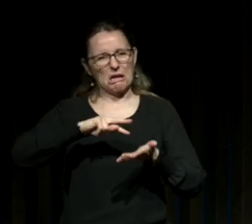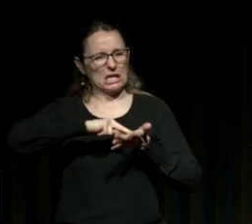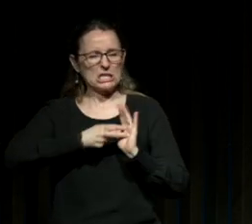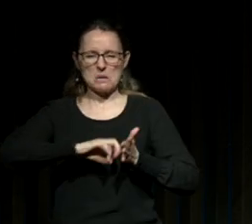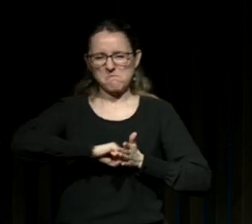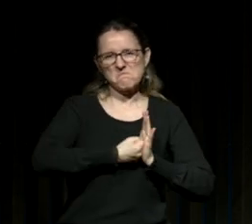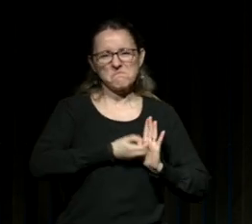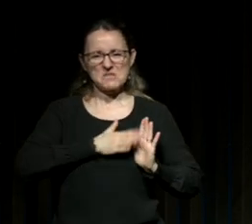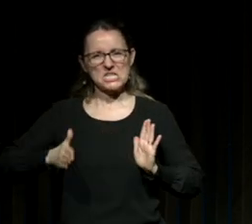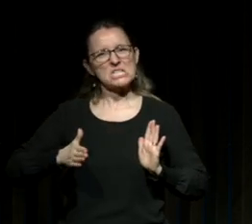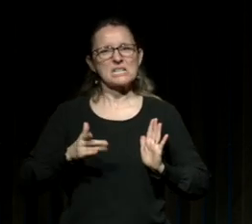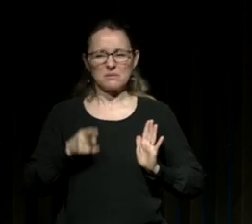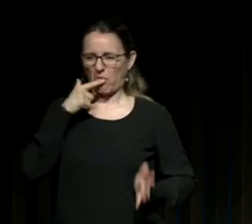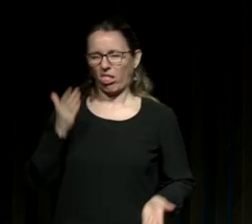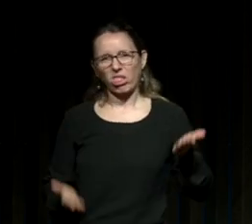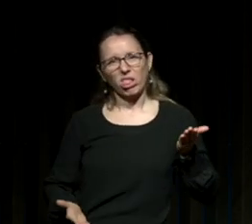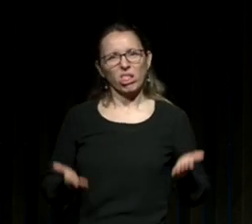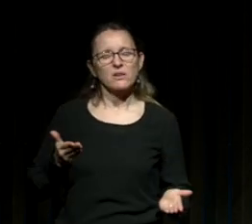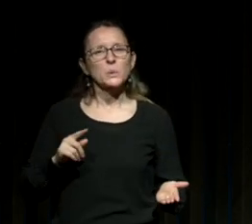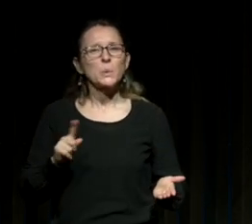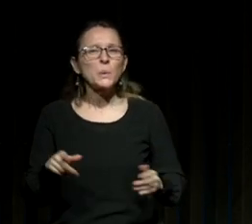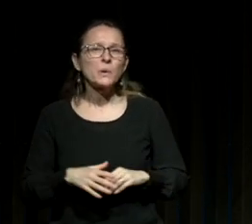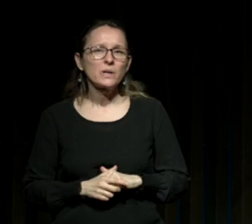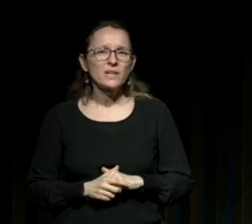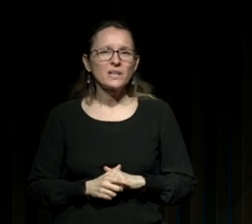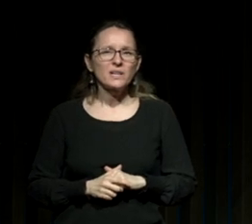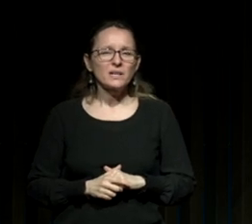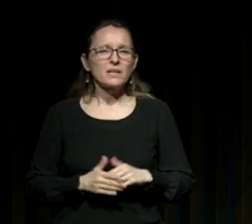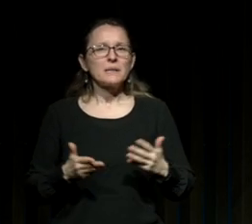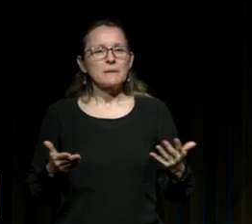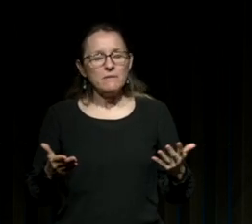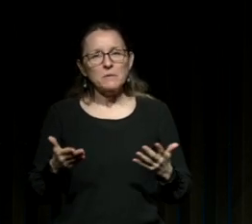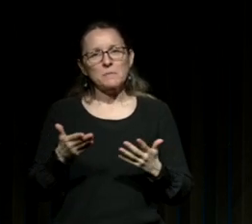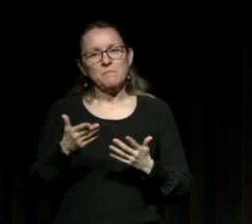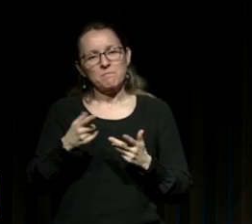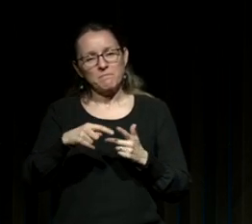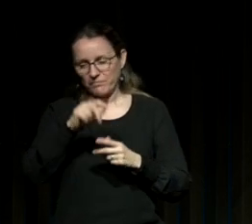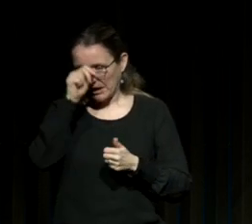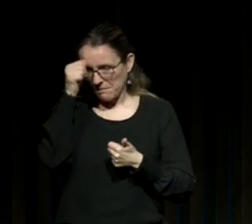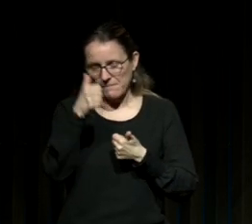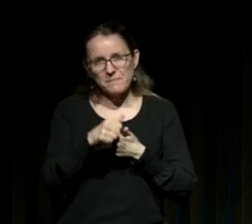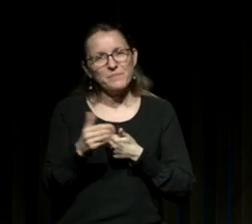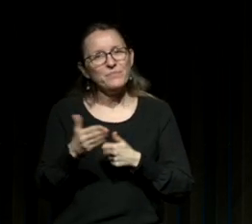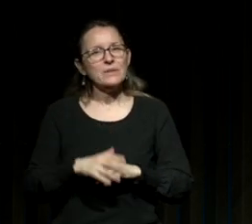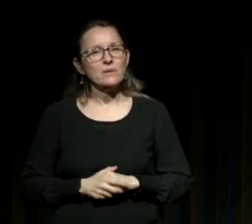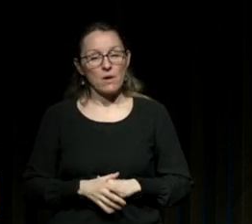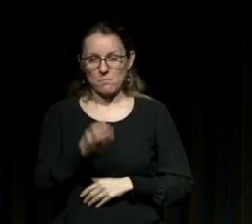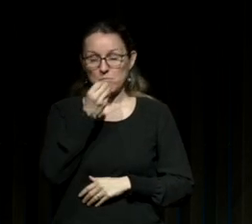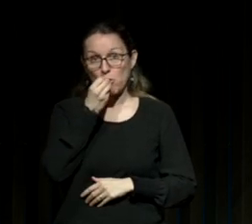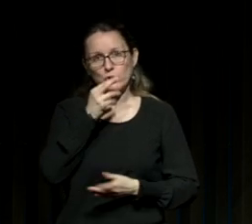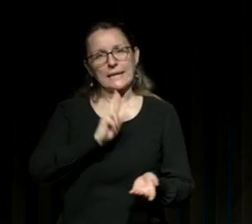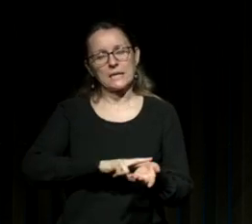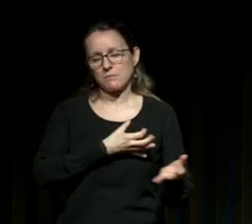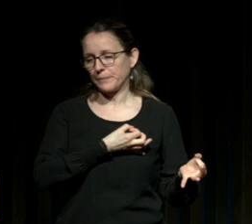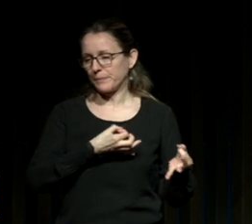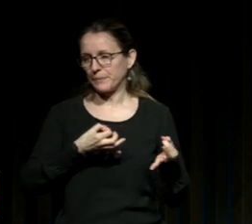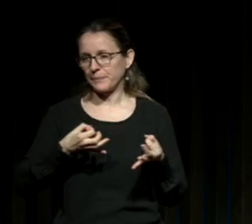de se rappeler du de la nécessité d'un rythme alimentaire est de savoir donner des conseils